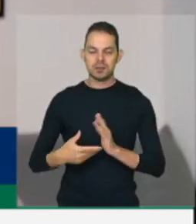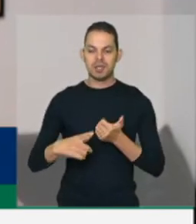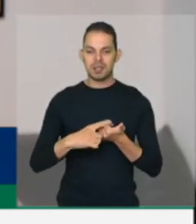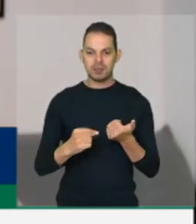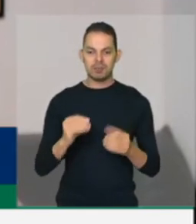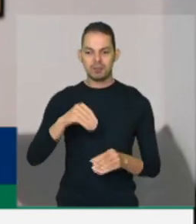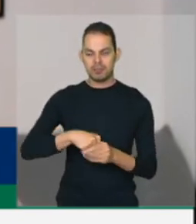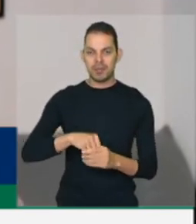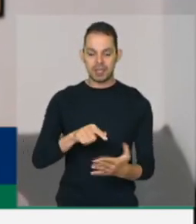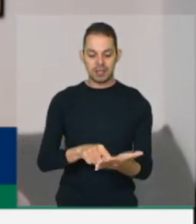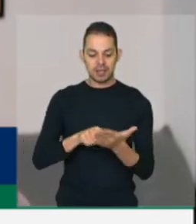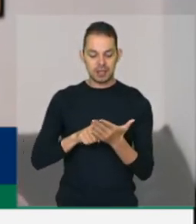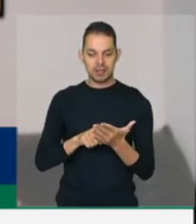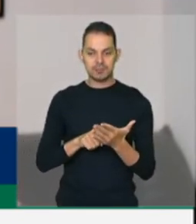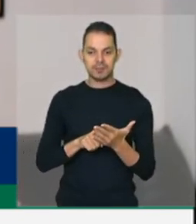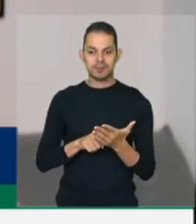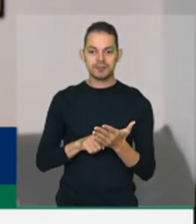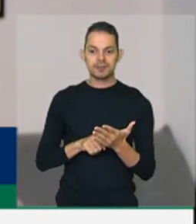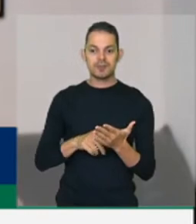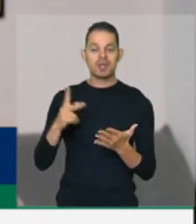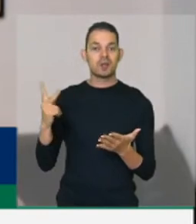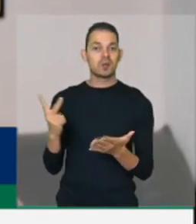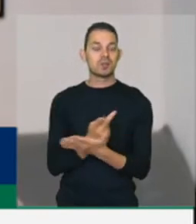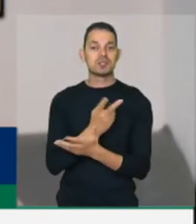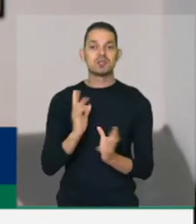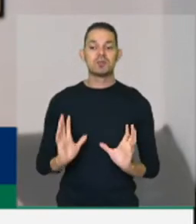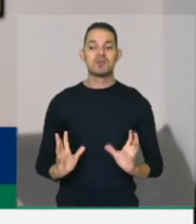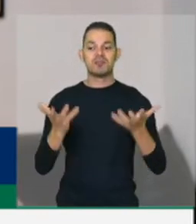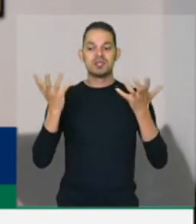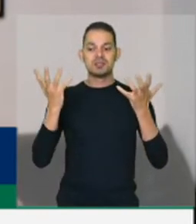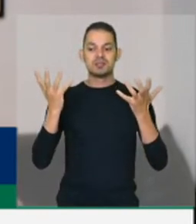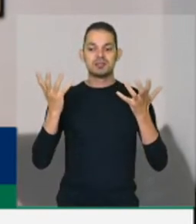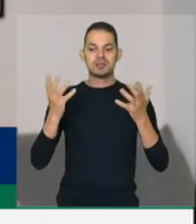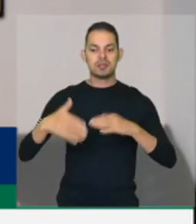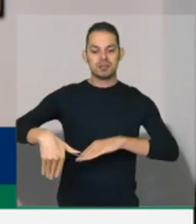QUE EU ACABO DE RECEBER... HOUVE UMA FESTA NA... NA AVENIDA OSCAR FREIRE, EM SÃO PAULO. É ... DE